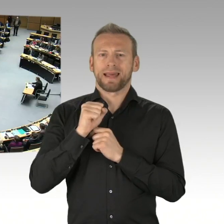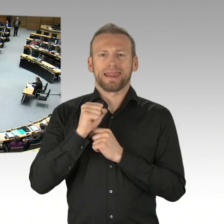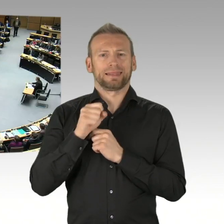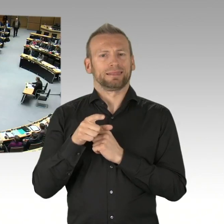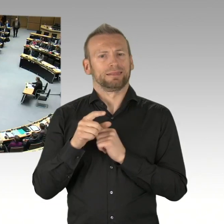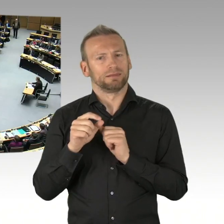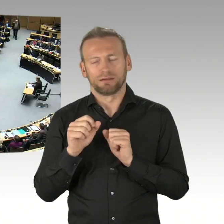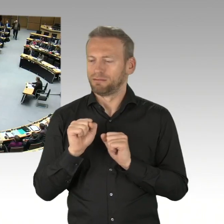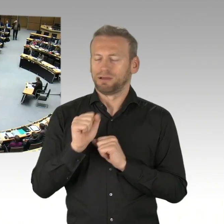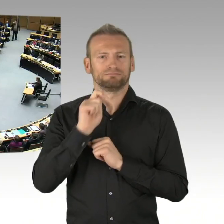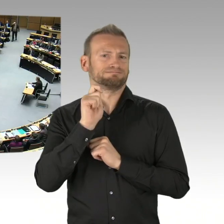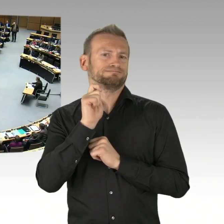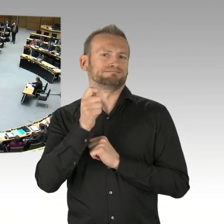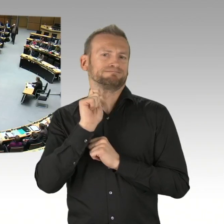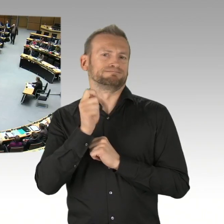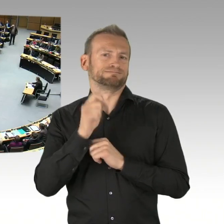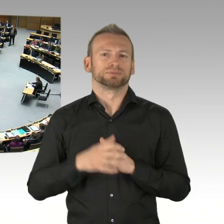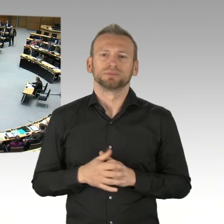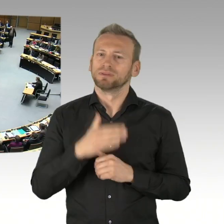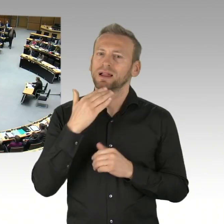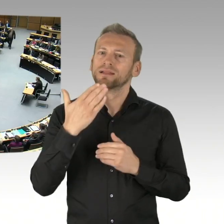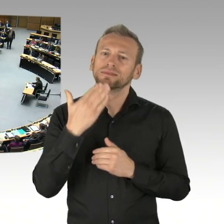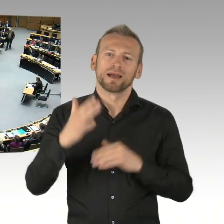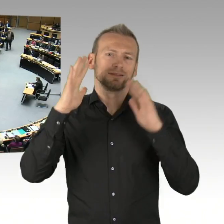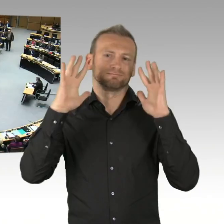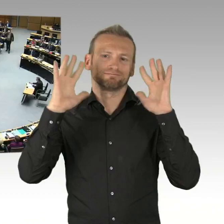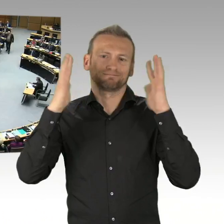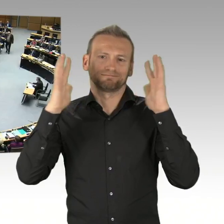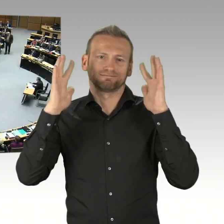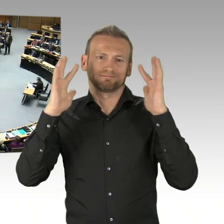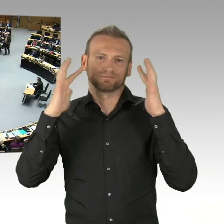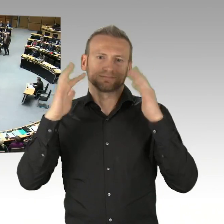(Präsidium) Für die CDU-Fraktion hat Herr Kollege Dregger das Wort, bitte schön.